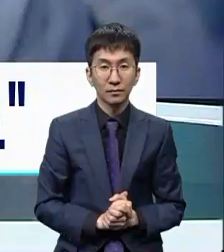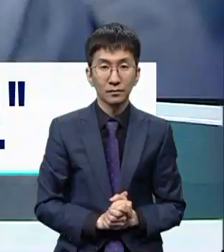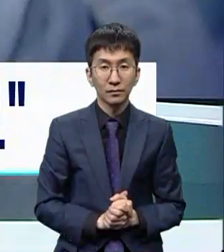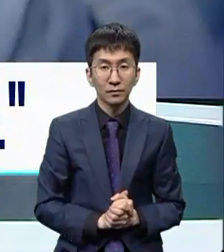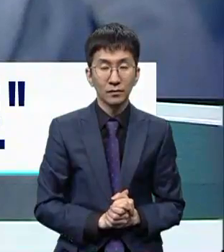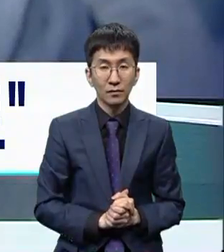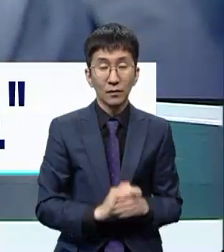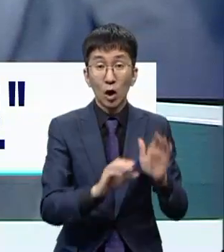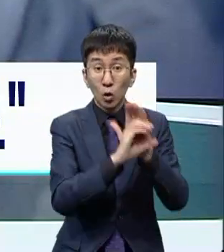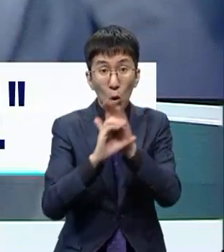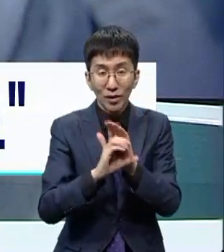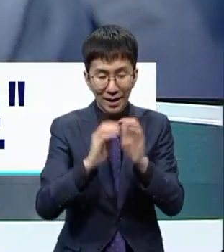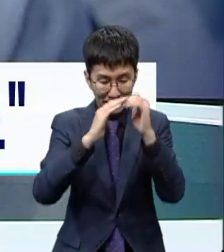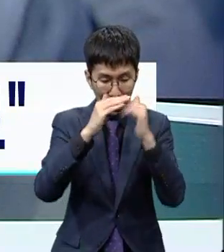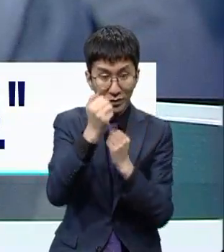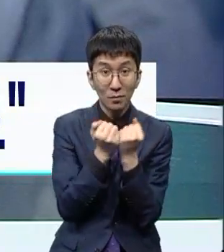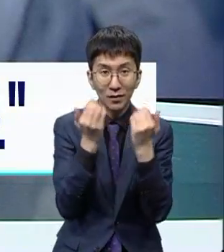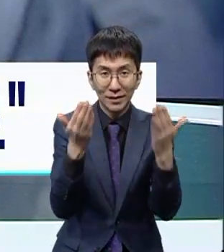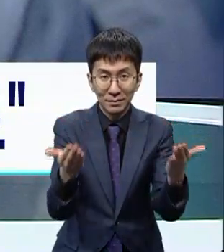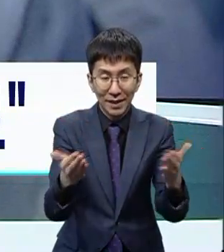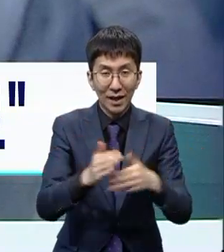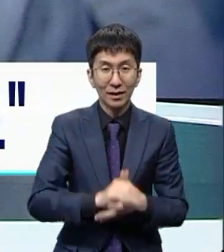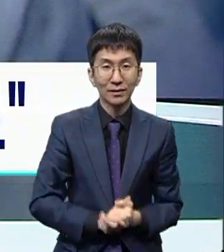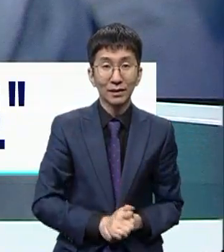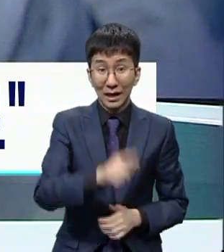(앵커) 다음은 코로나 소식 살펴보겠습니다.